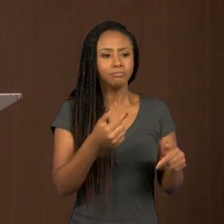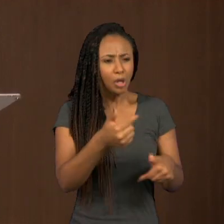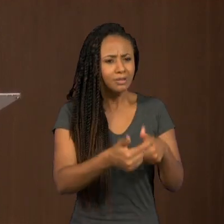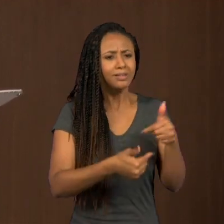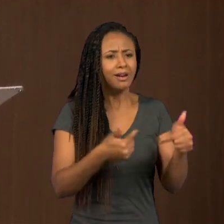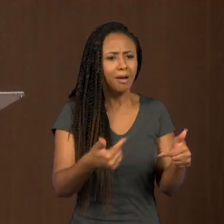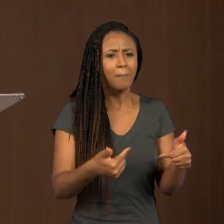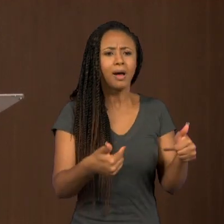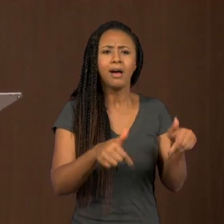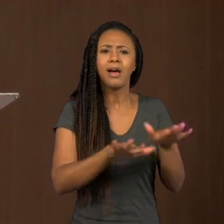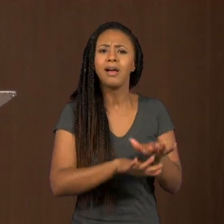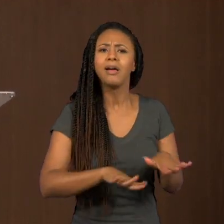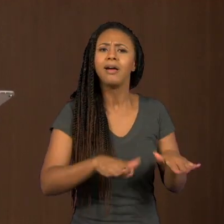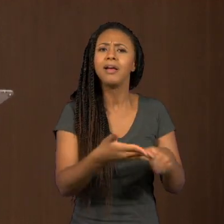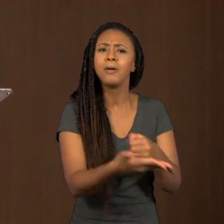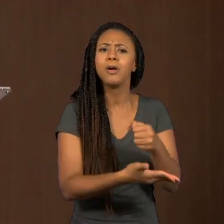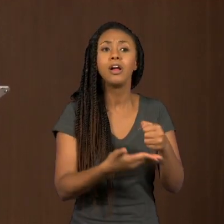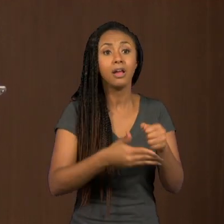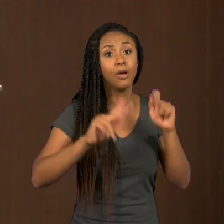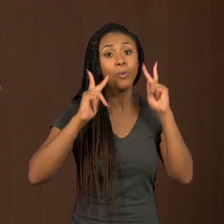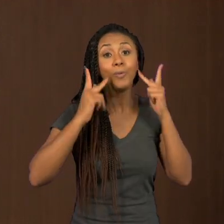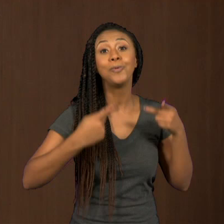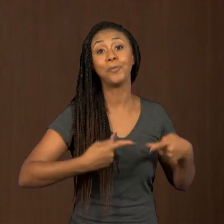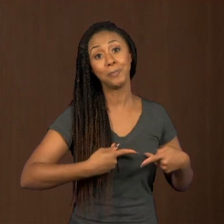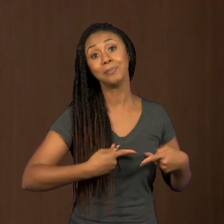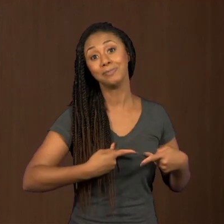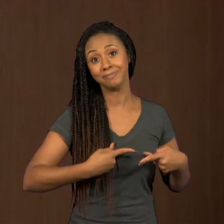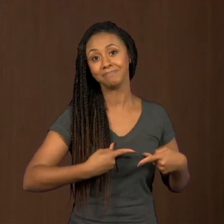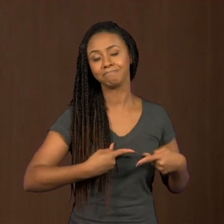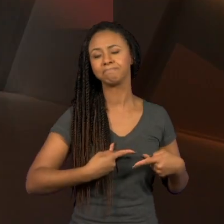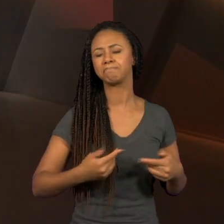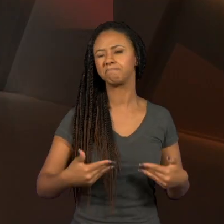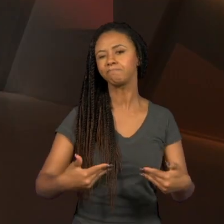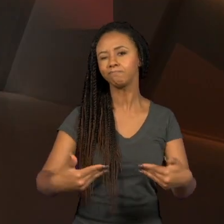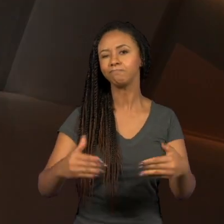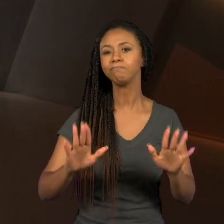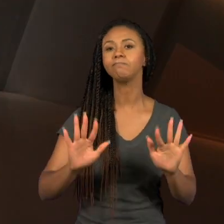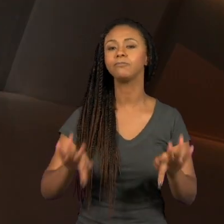E MAIS HUMANO TAMBÉM, AO MESMO TEMPO. PRA TERMINAR, PESSOAL, NÓS VAMOS LER UM TRECHO DE UM